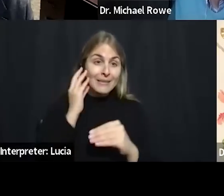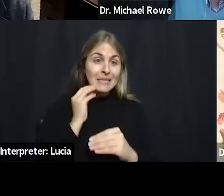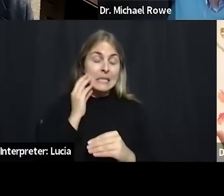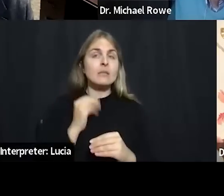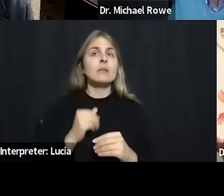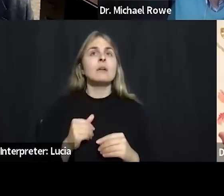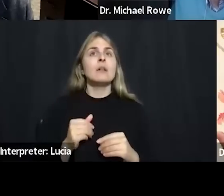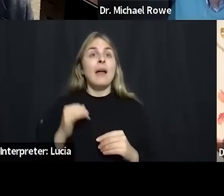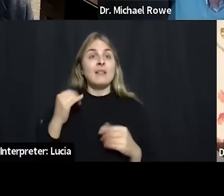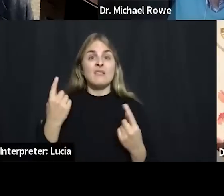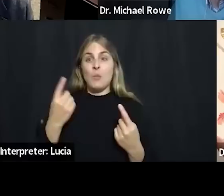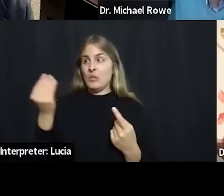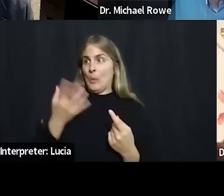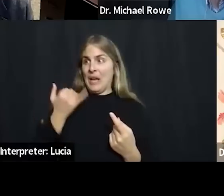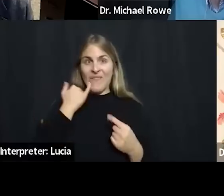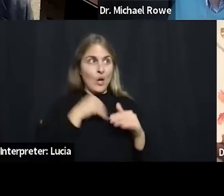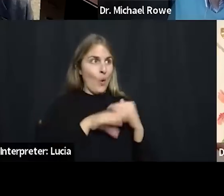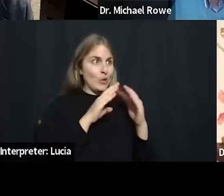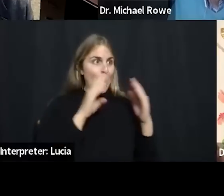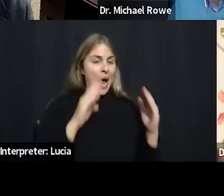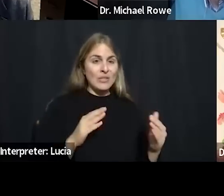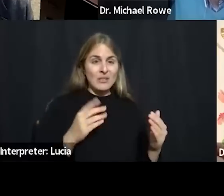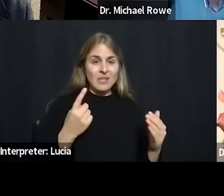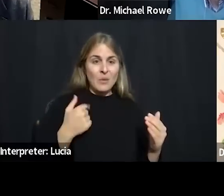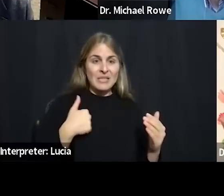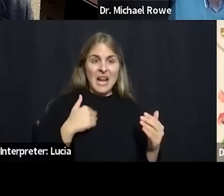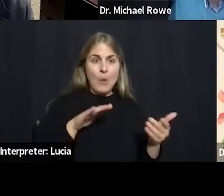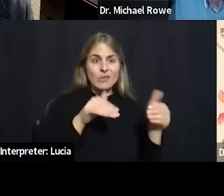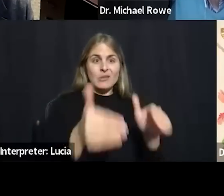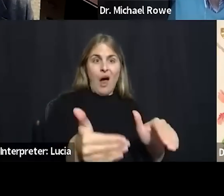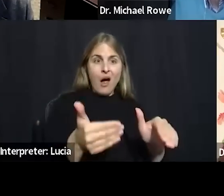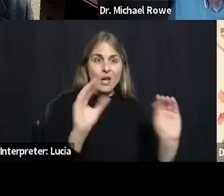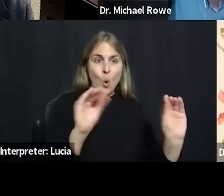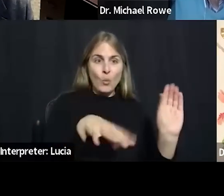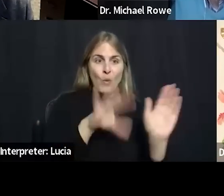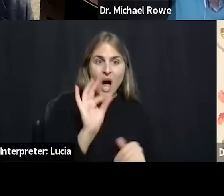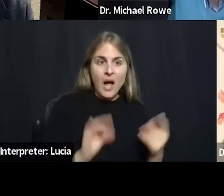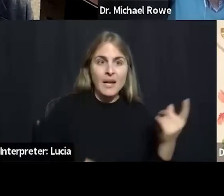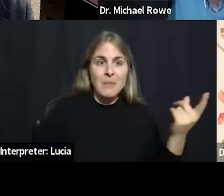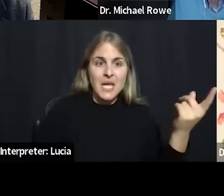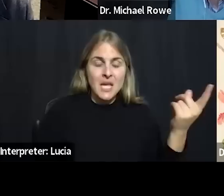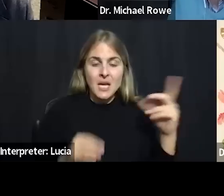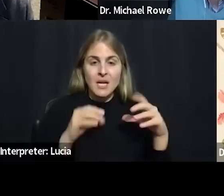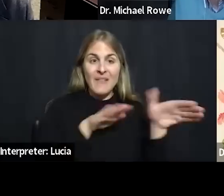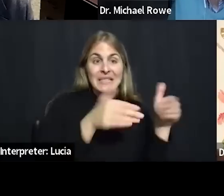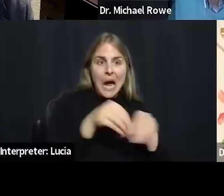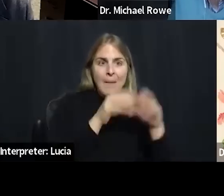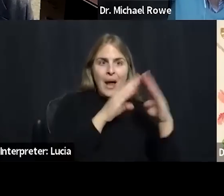"Si entro en una vivienda me preocupa que moriré y nadie me encontrará". Tienen esa sensación de total ausencia de apoyo